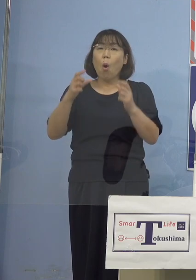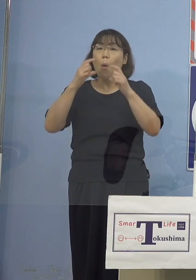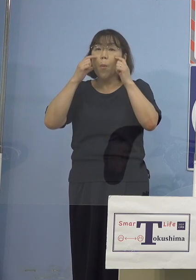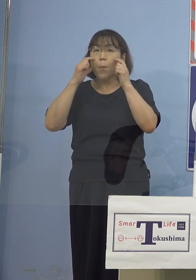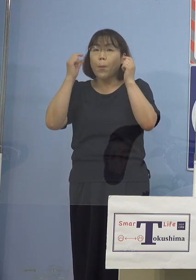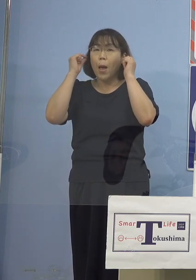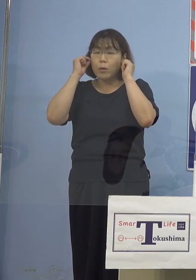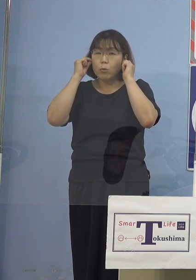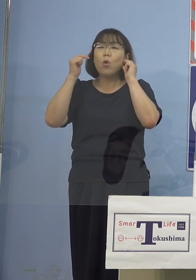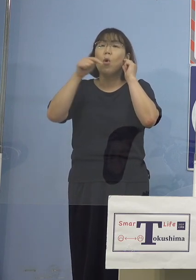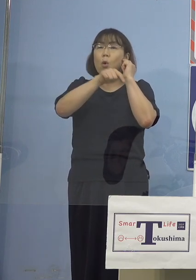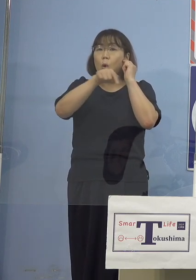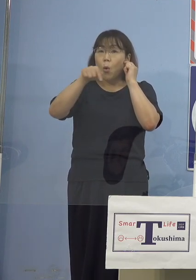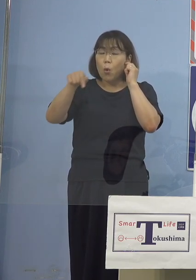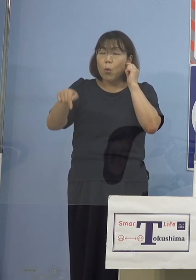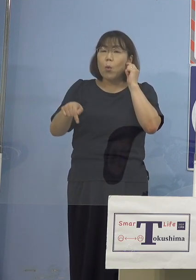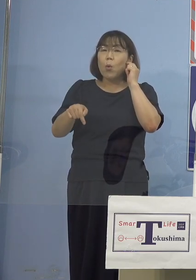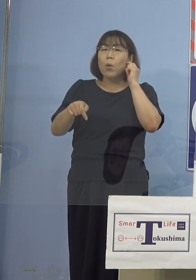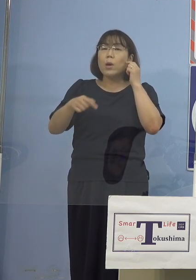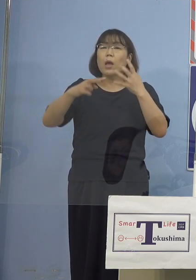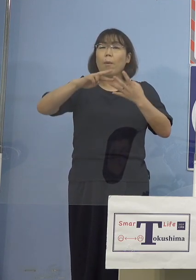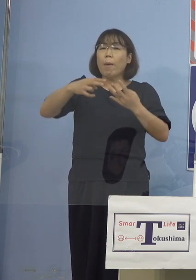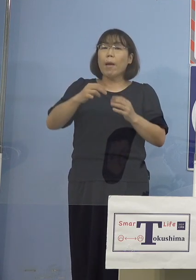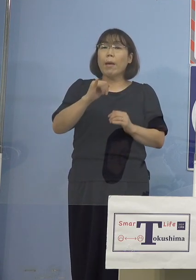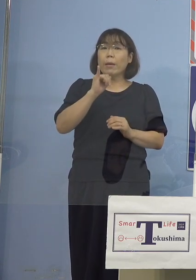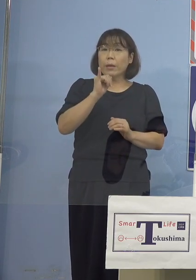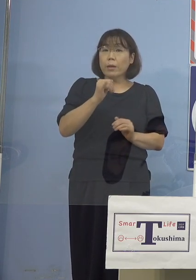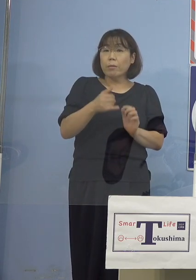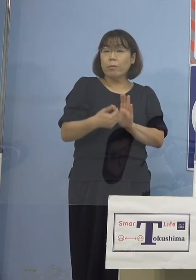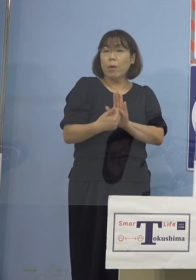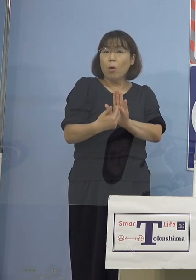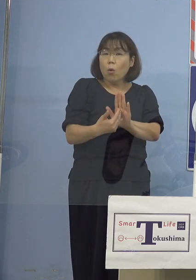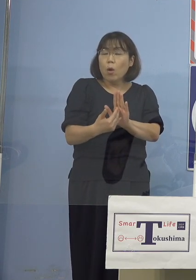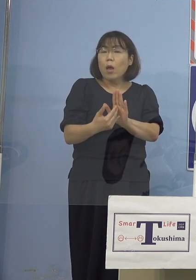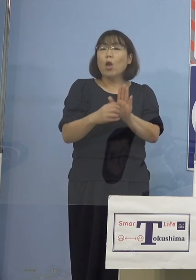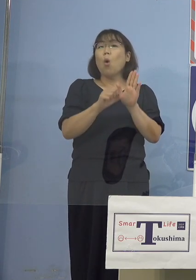季節性インフルエンザを防ぐにも 非常に効果的ということで